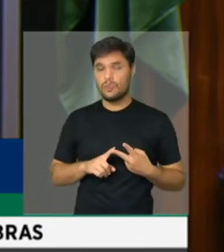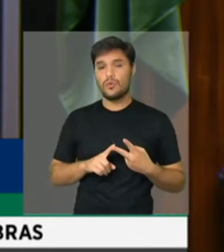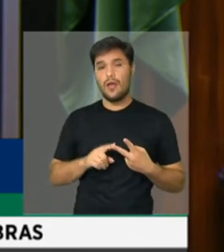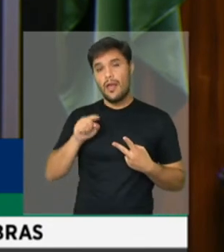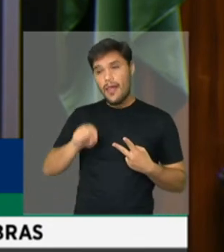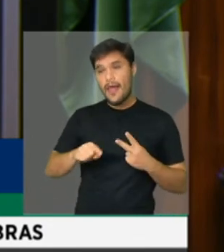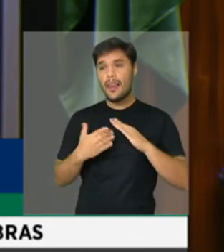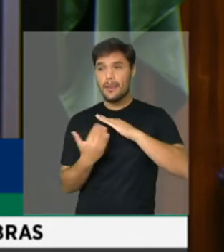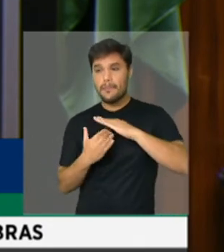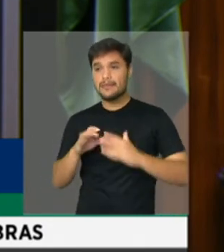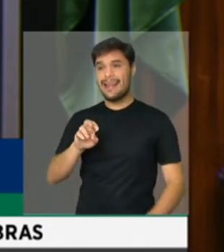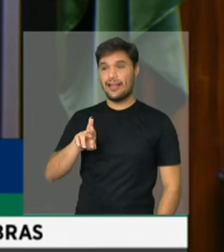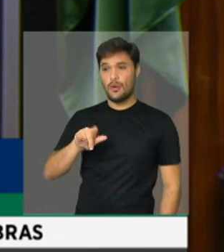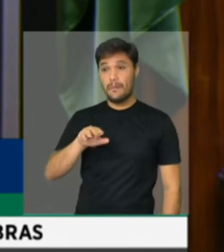O... ELA É ... ELA É SUPOSTAMENTE... ALTERNATIVA